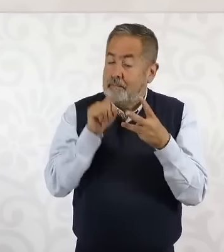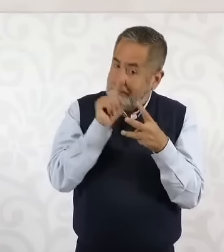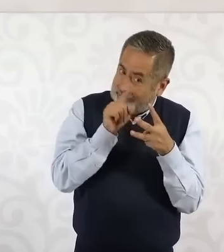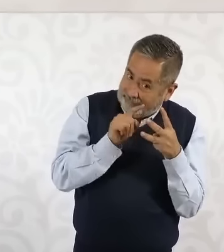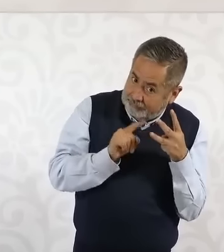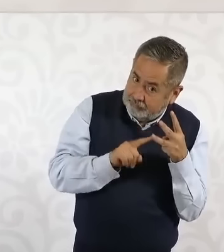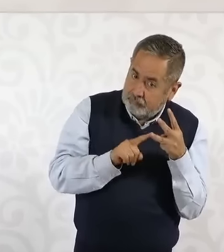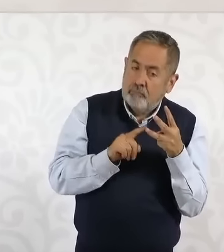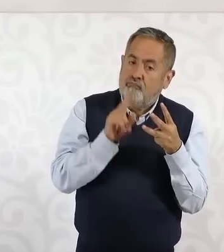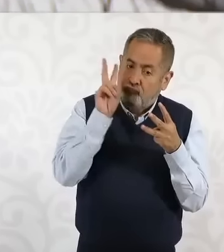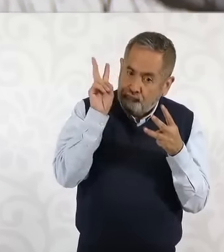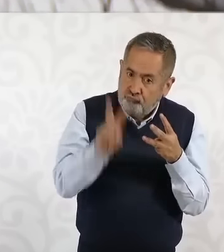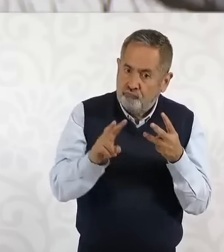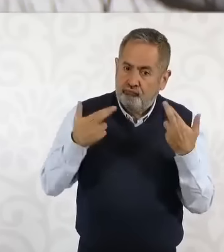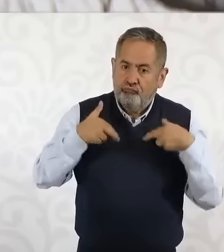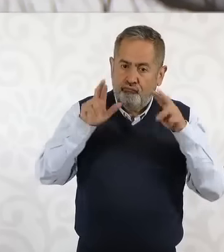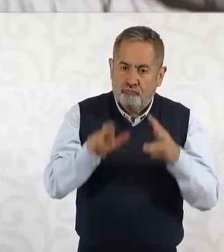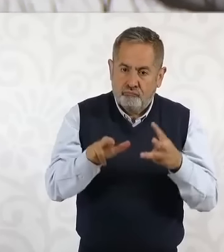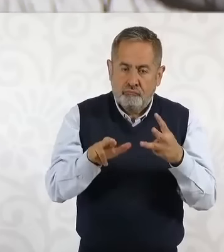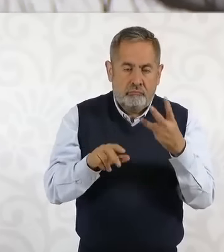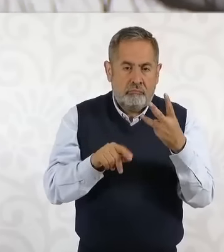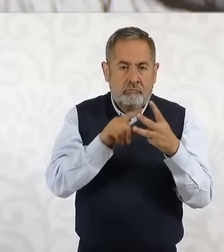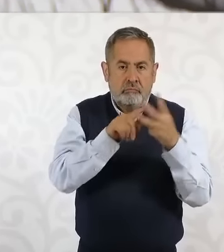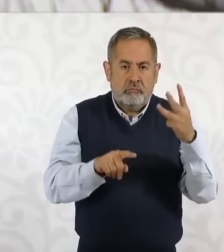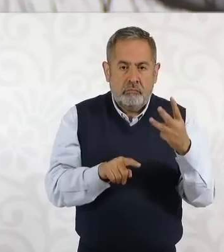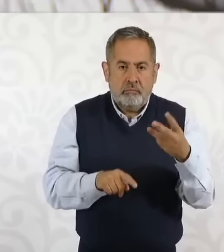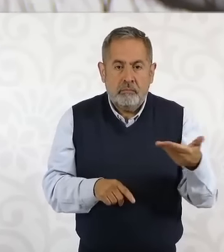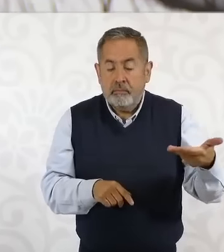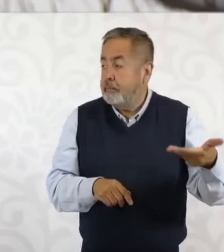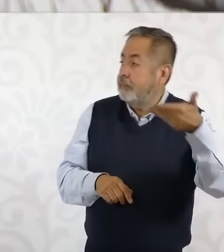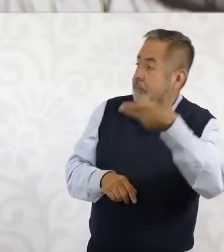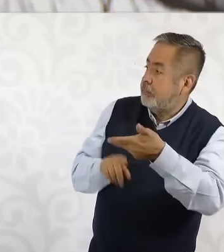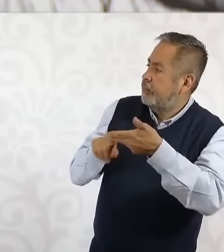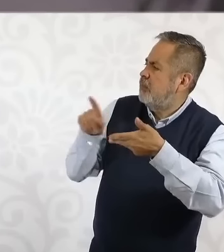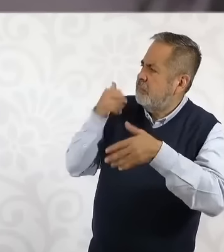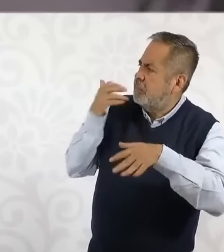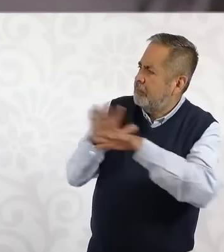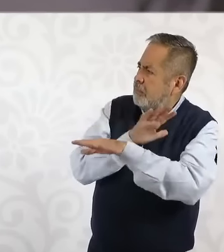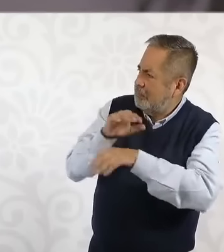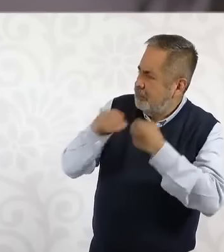pero la la reforma es para todos los trabajadores de es para las y los maestros y también hay otros